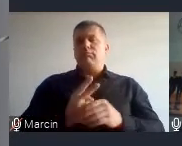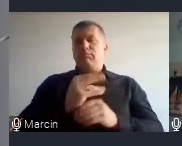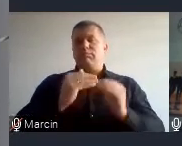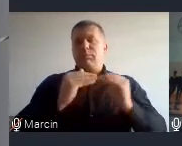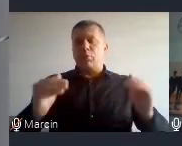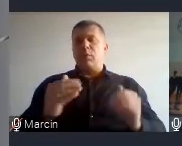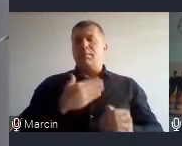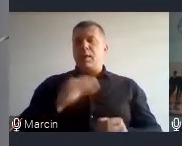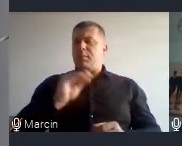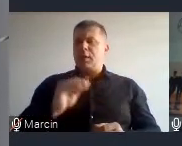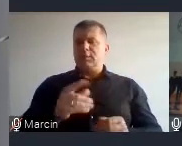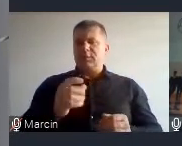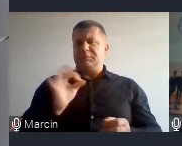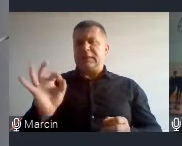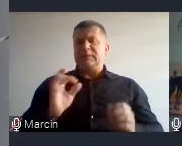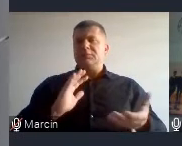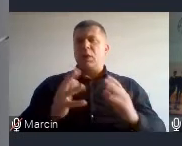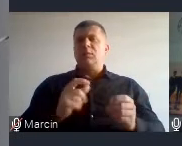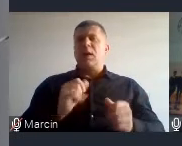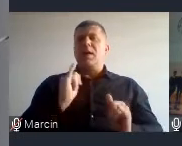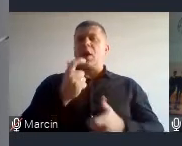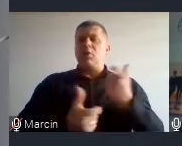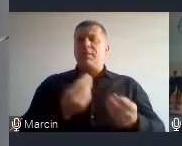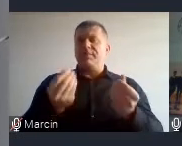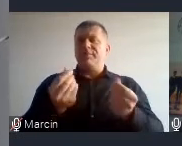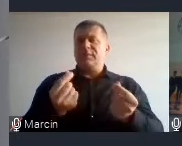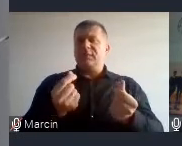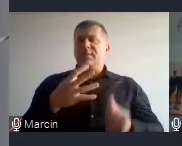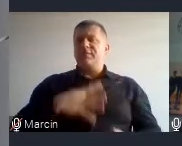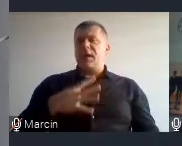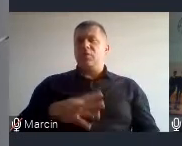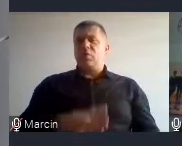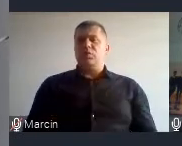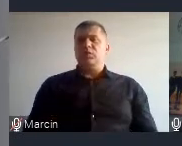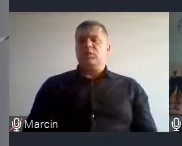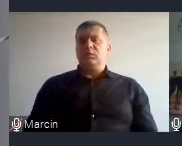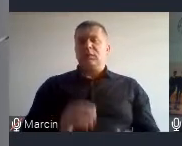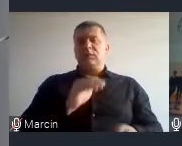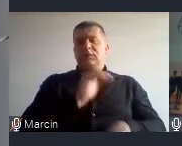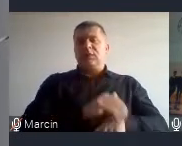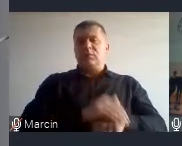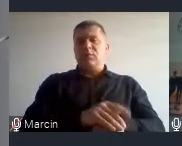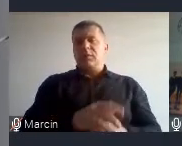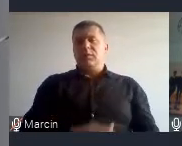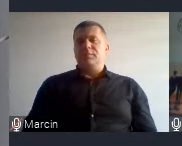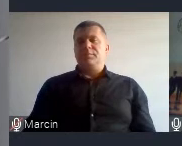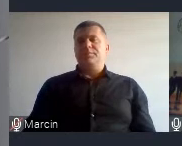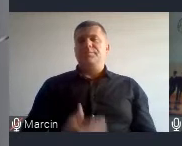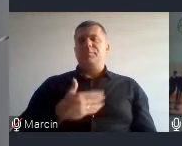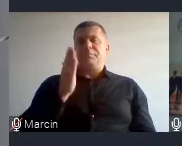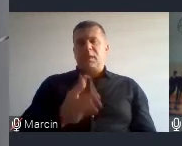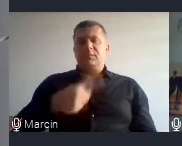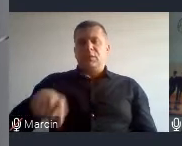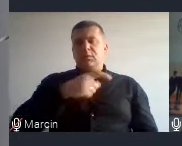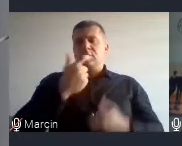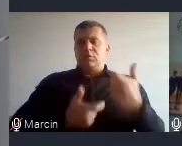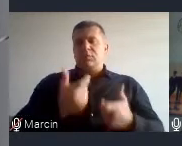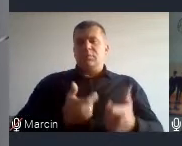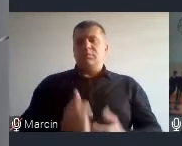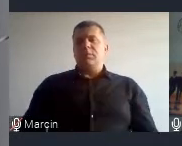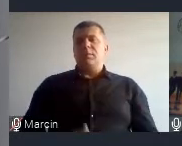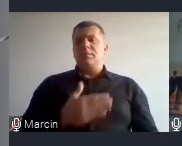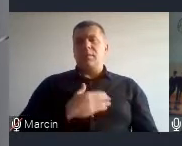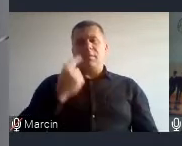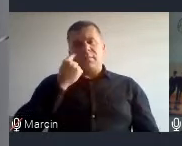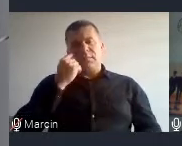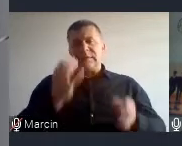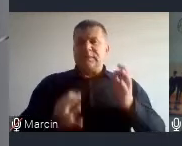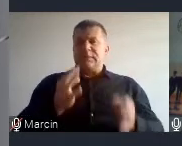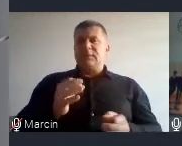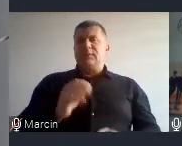że oprócz tych progów mamy bardzo specyficzny sposób wyceniania wartości tych zamówień, które będziecie stosować.